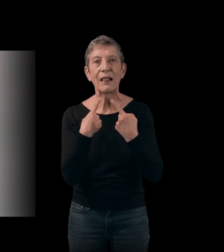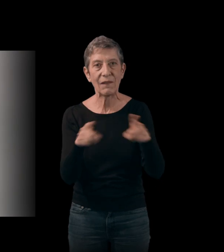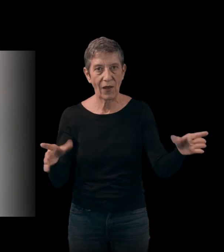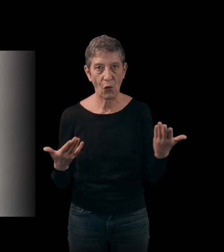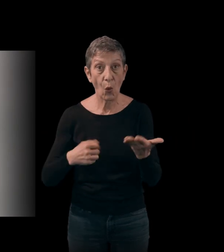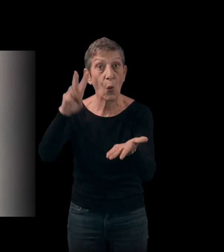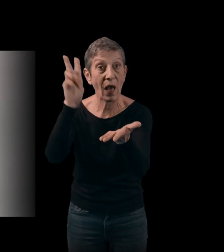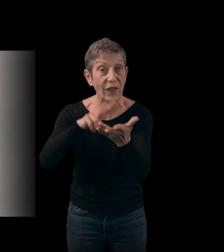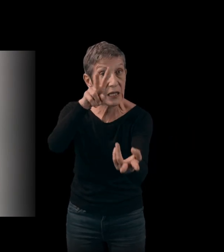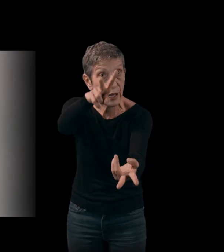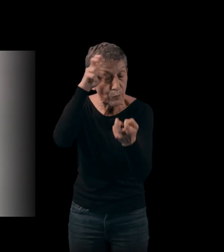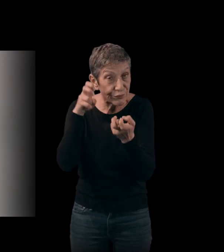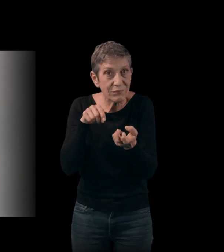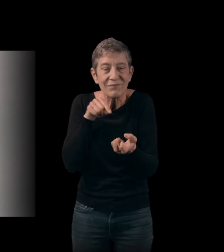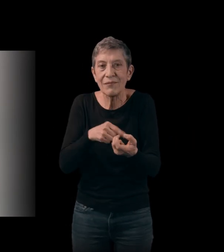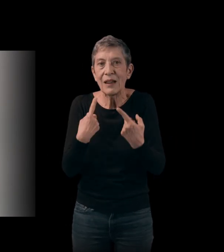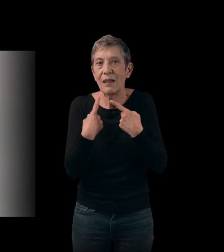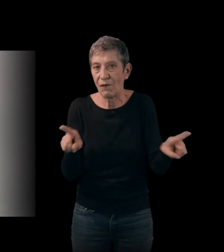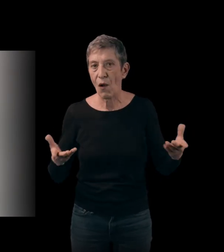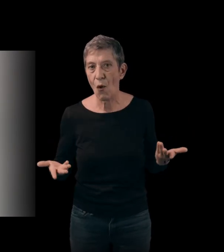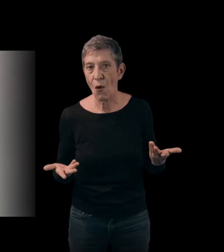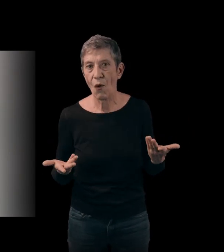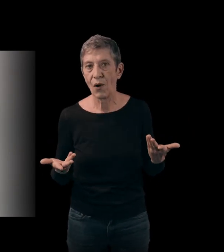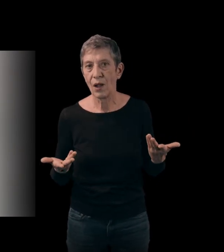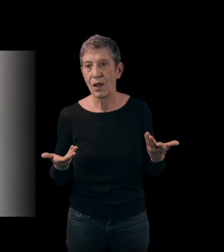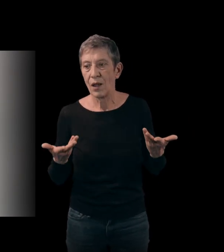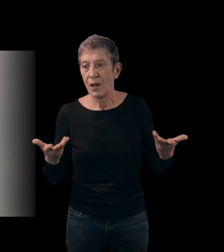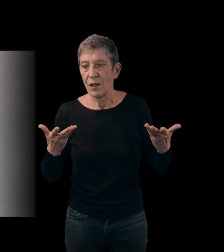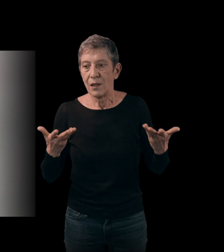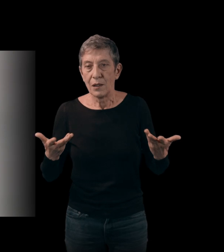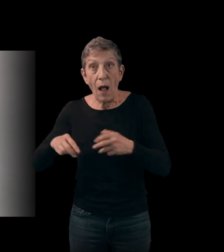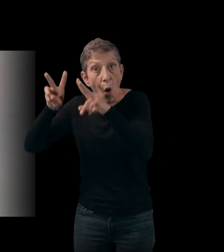pas du tout le chemin d'une enquête en sciences sociales.